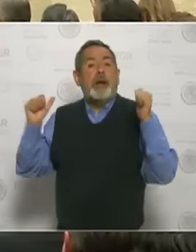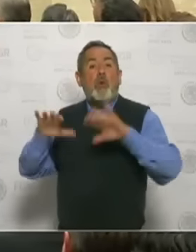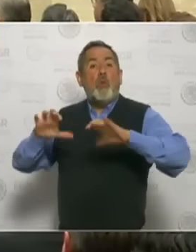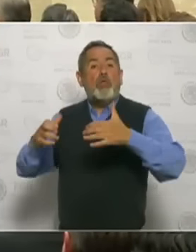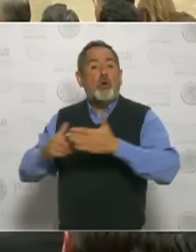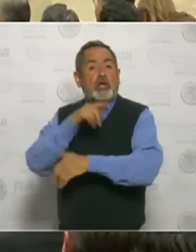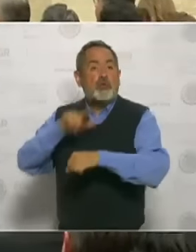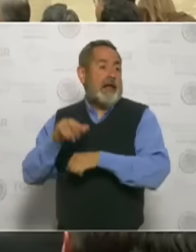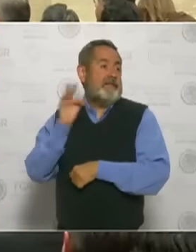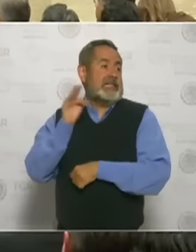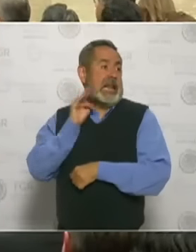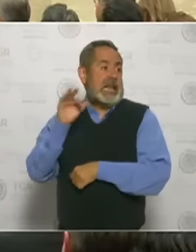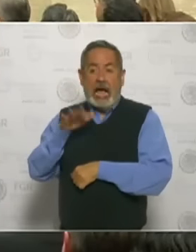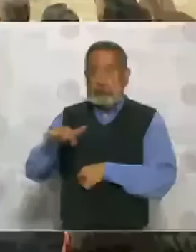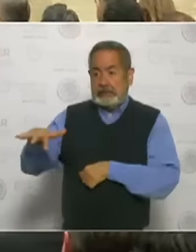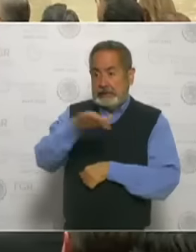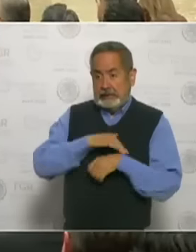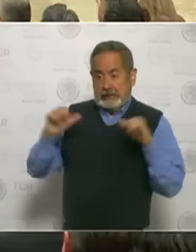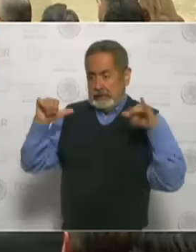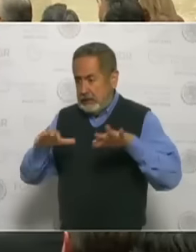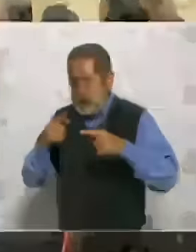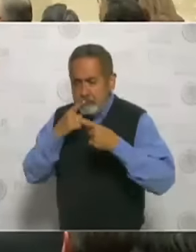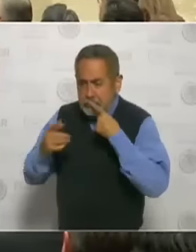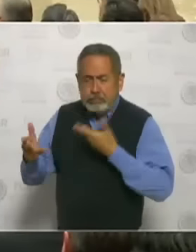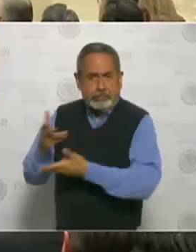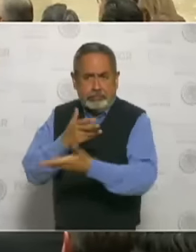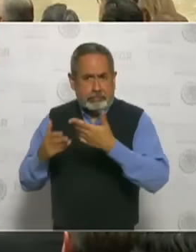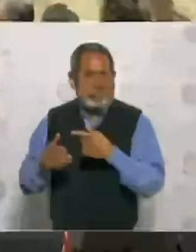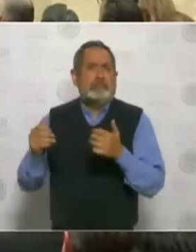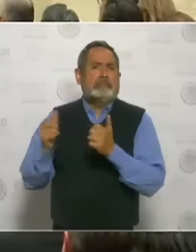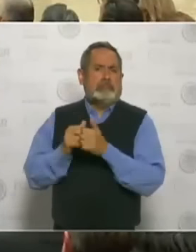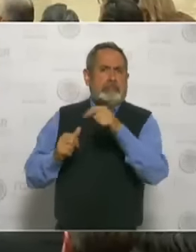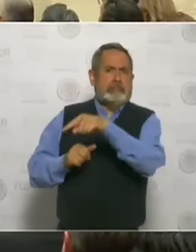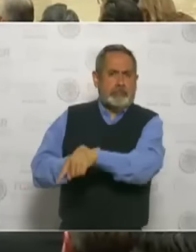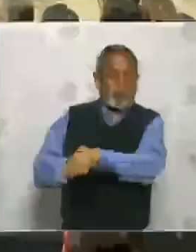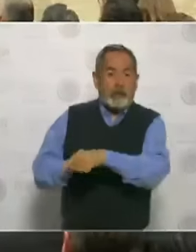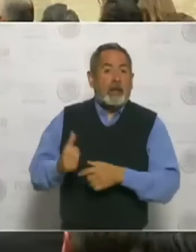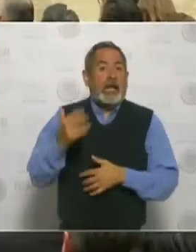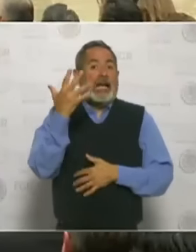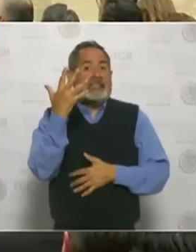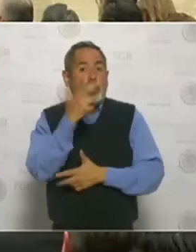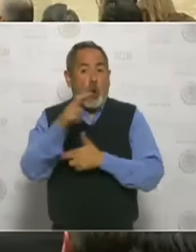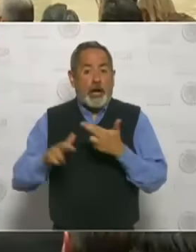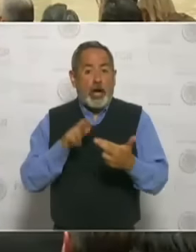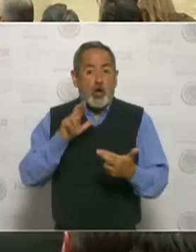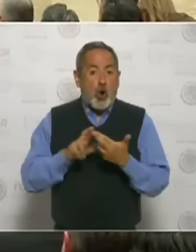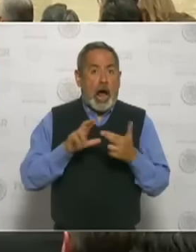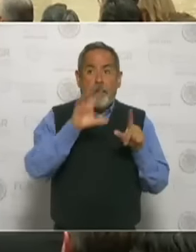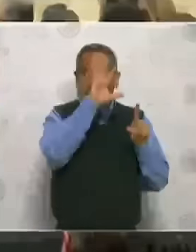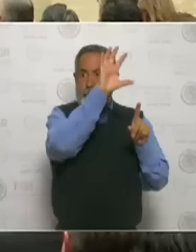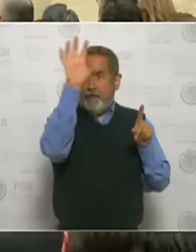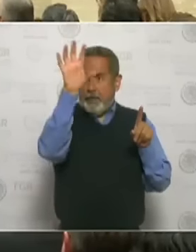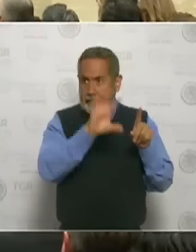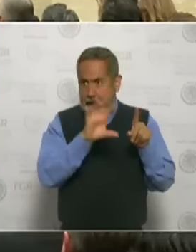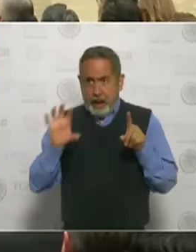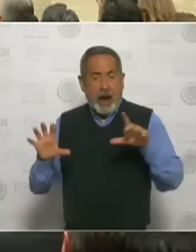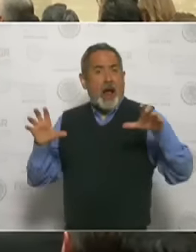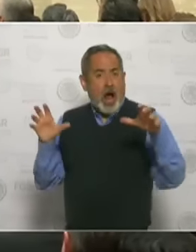estatales en la materia. A través de las cinco zonas regionales de la conferencia continuaremos